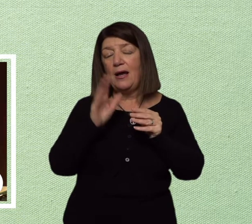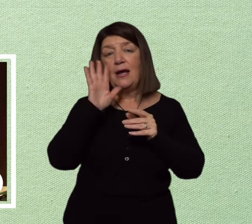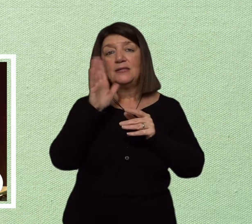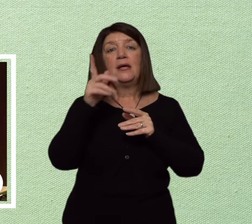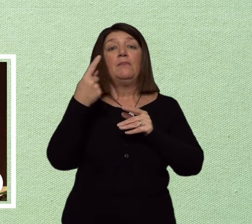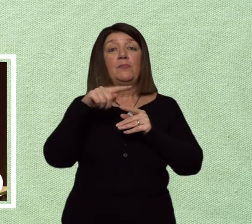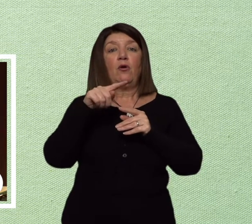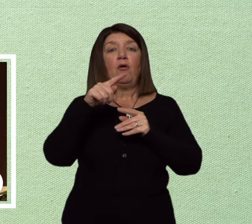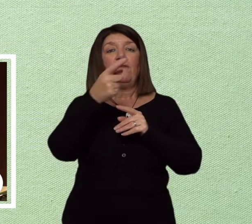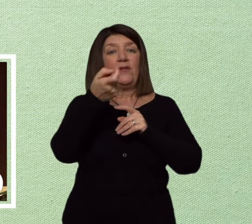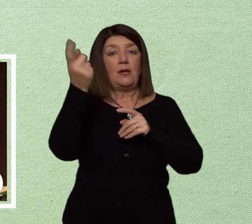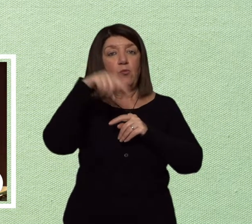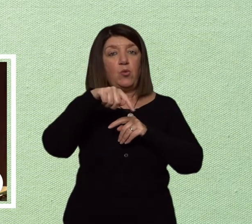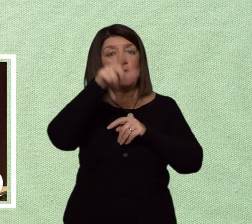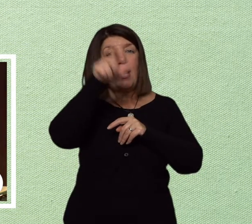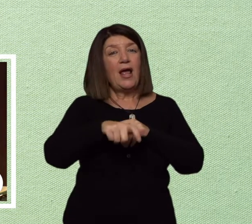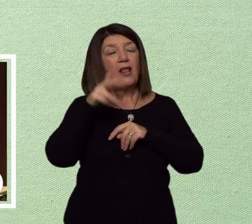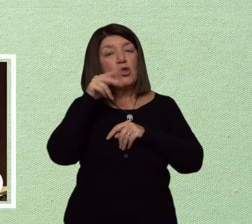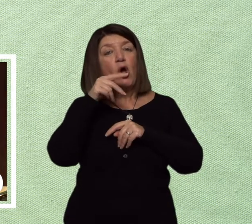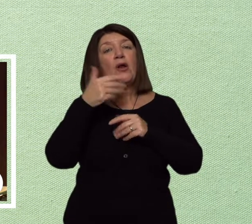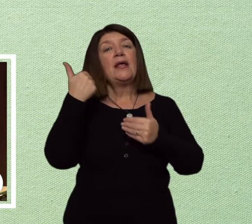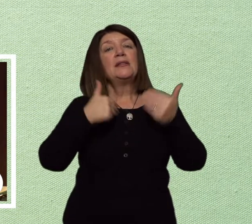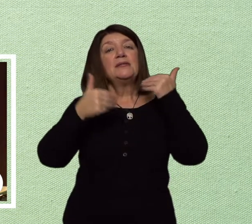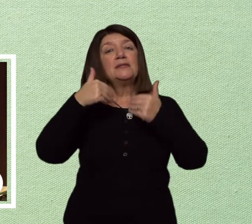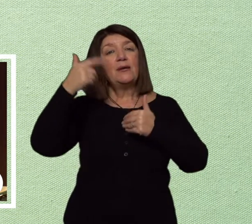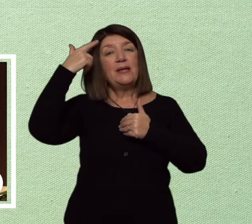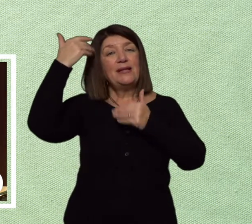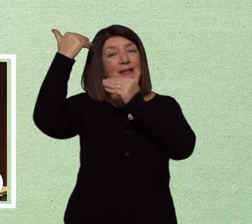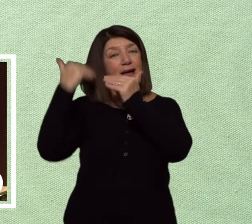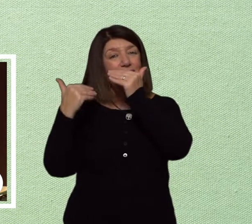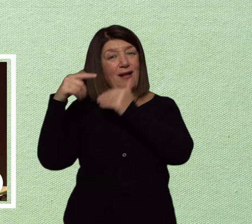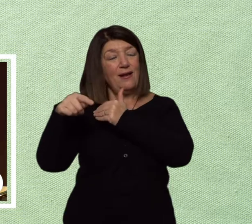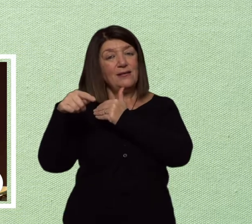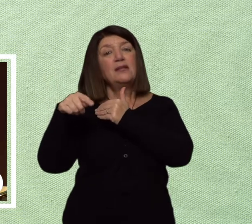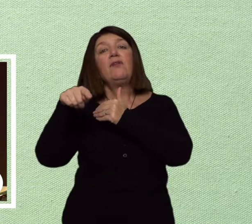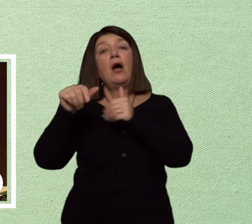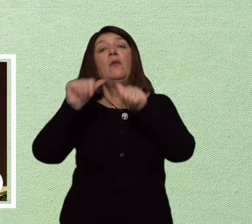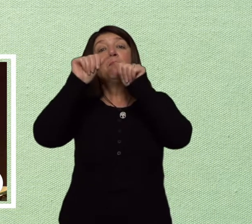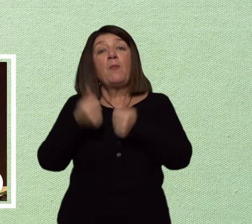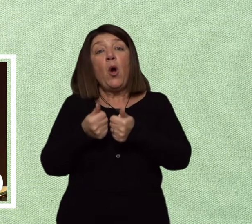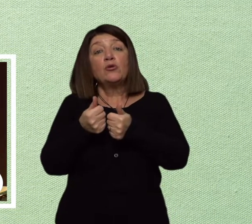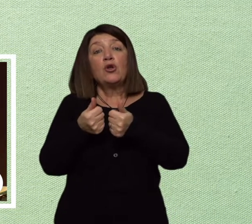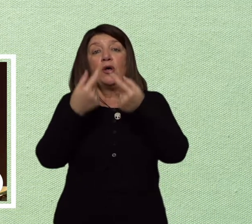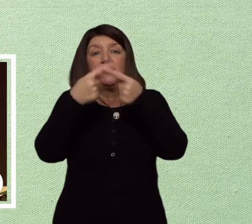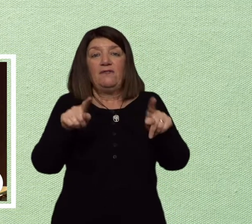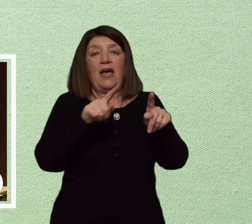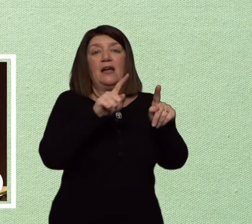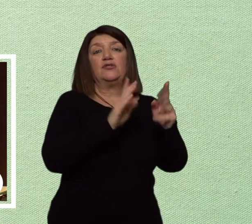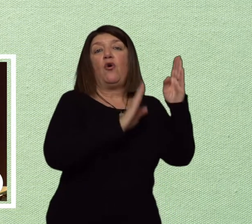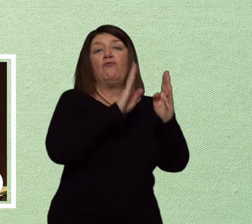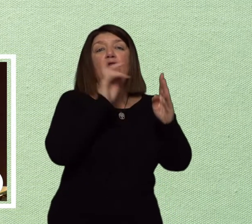quindi ci vuole sicuramente un modo diverso, non diverso, un modo specifico per